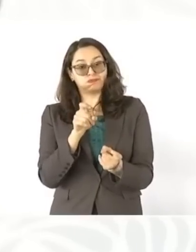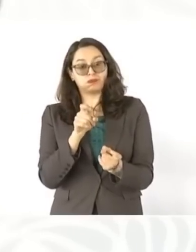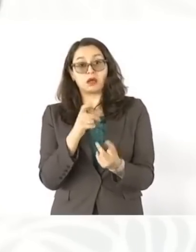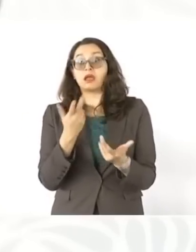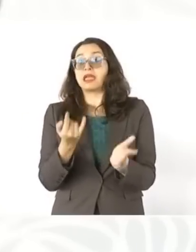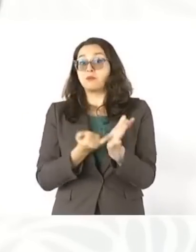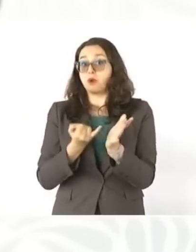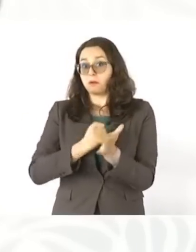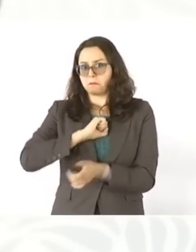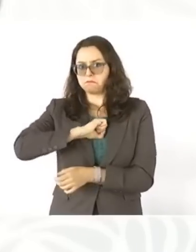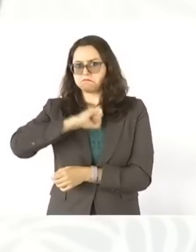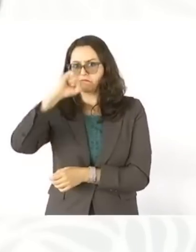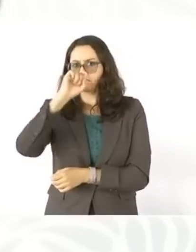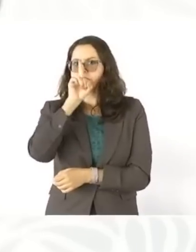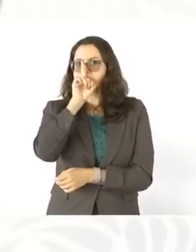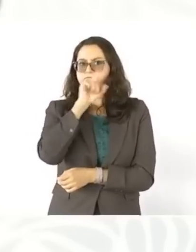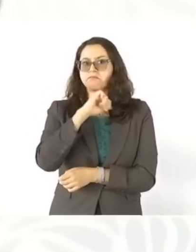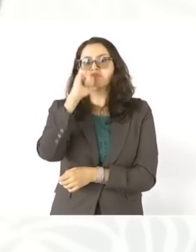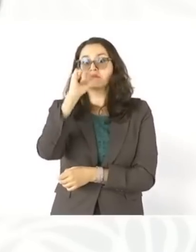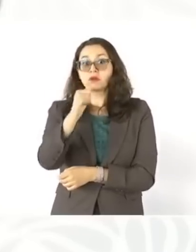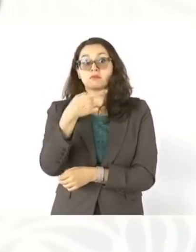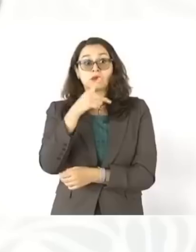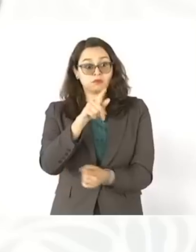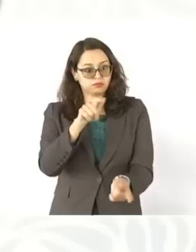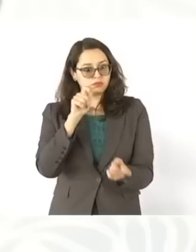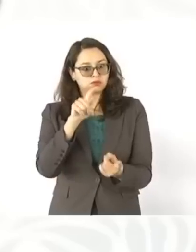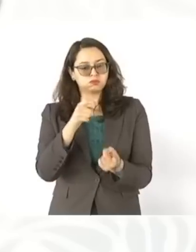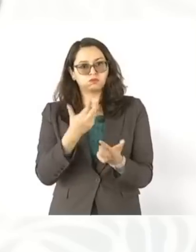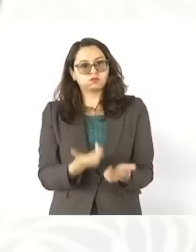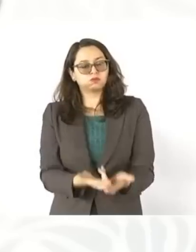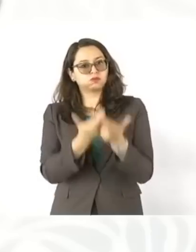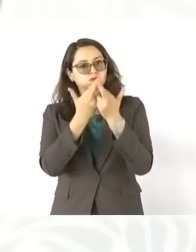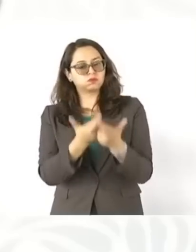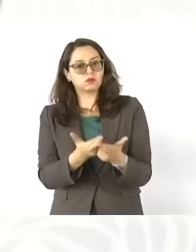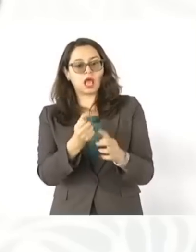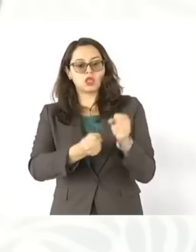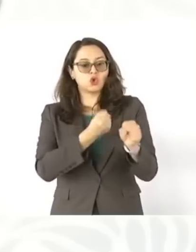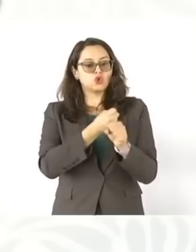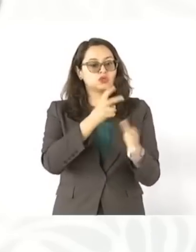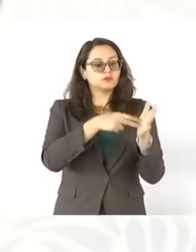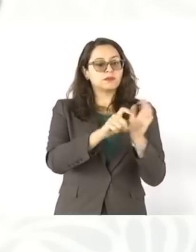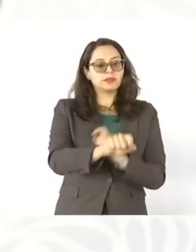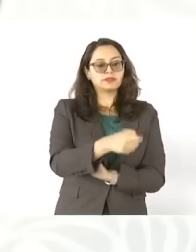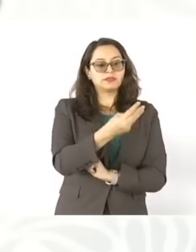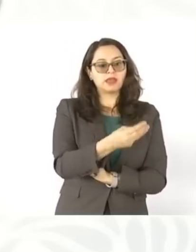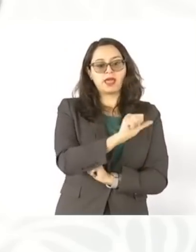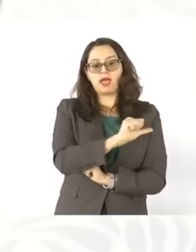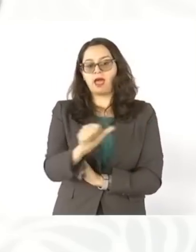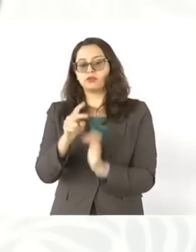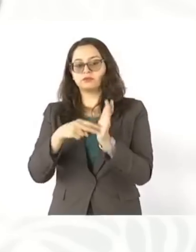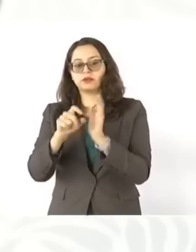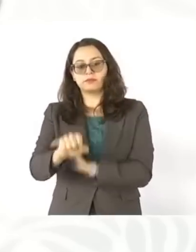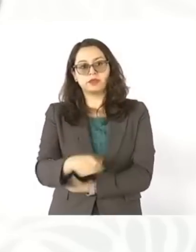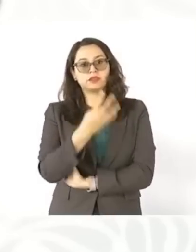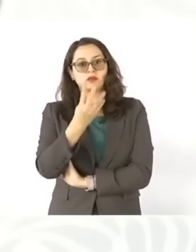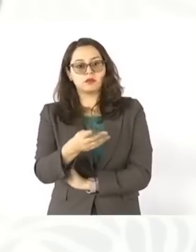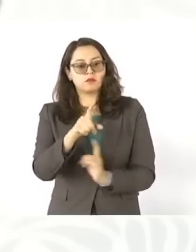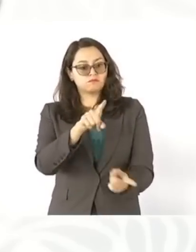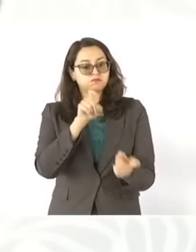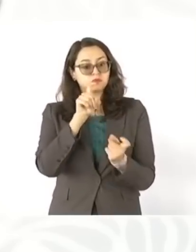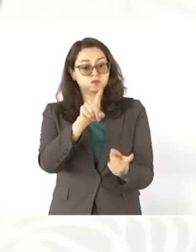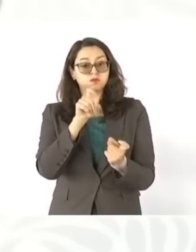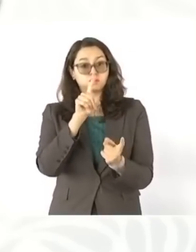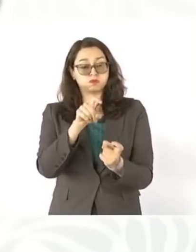esto es importante histórica también entre 2023 y 2024 la recaudación aumentó en términos reales